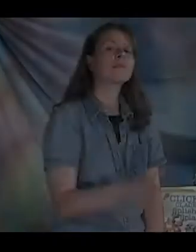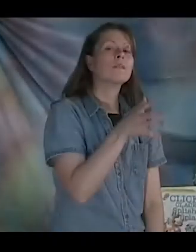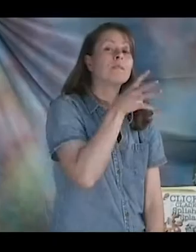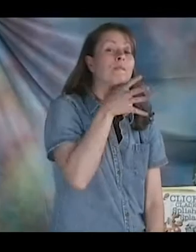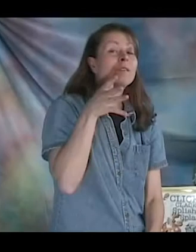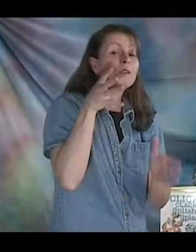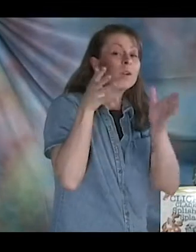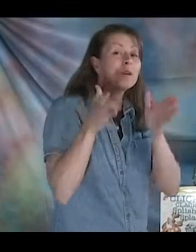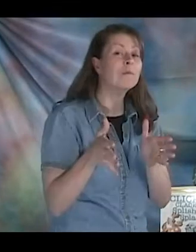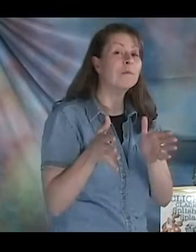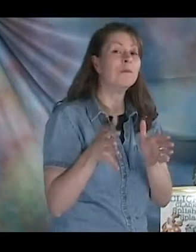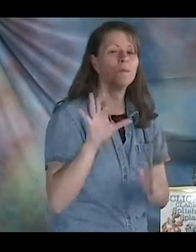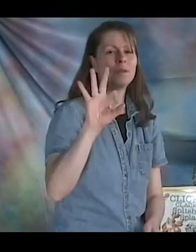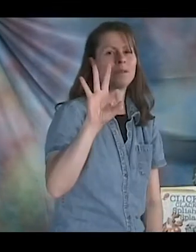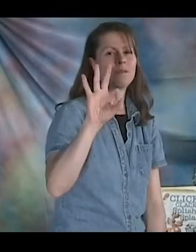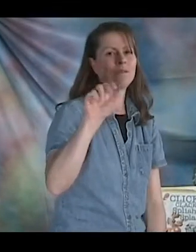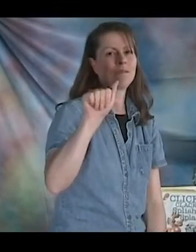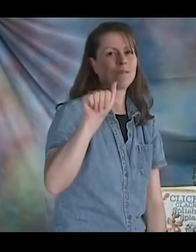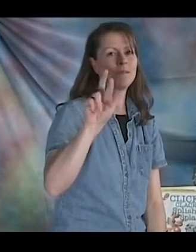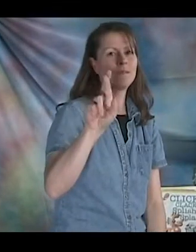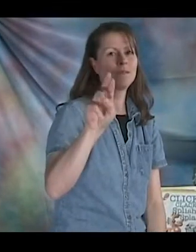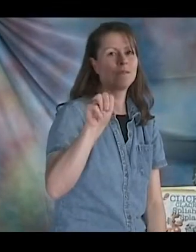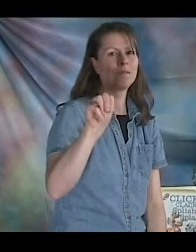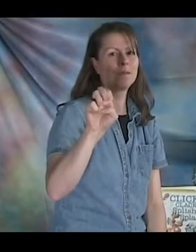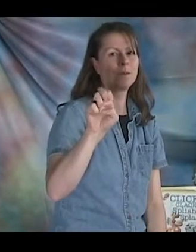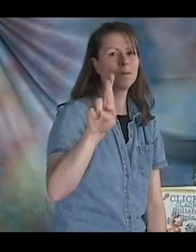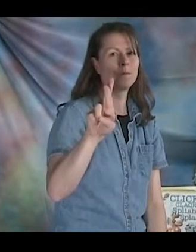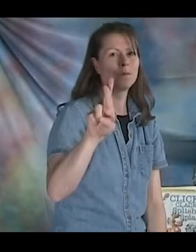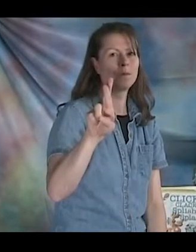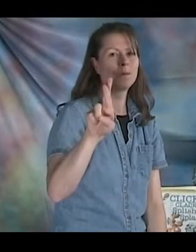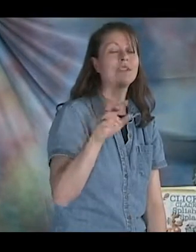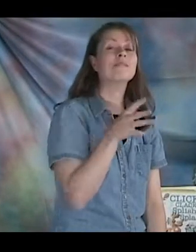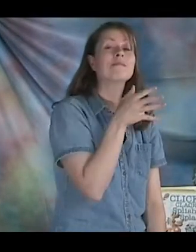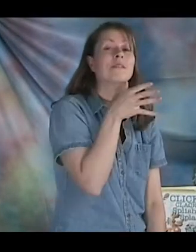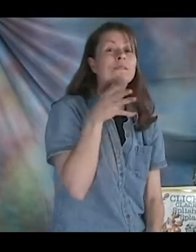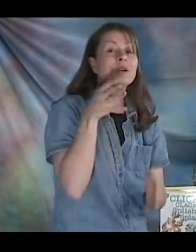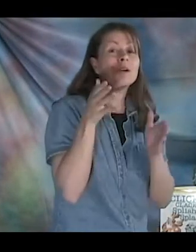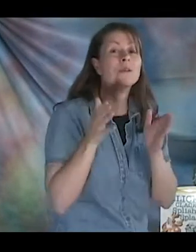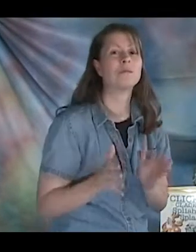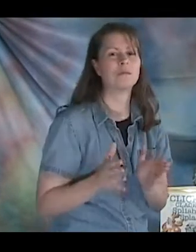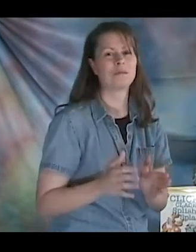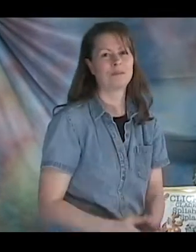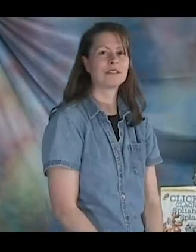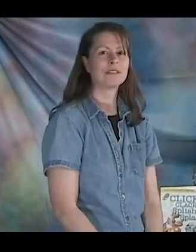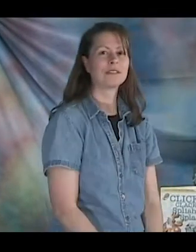granjero f-a-r-m-e-r granjero